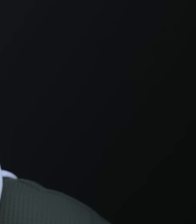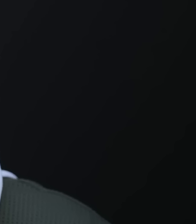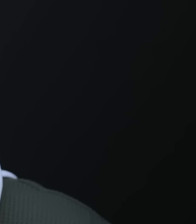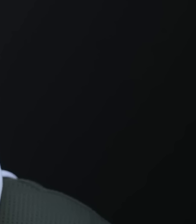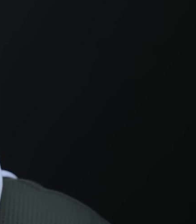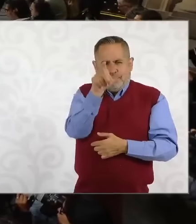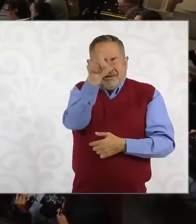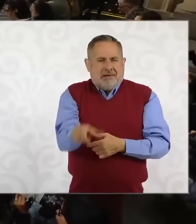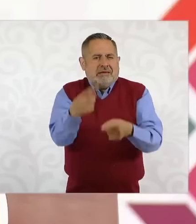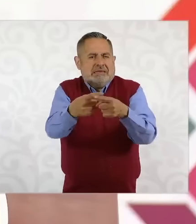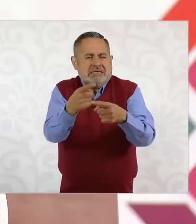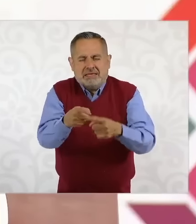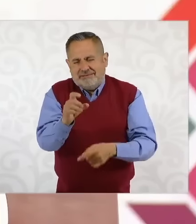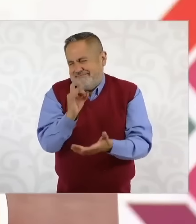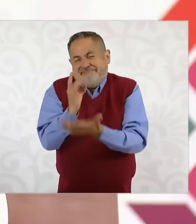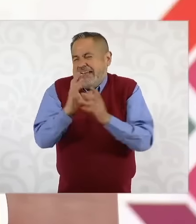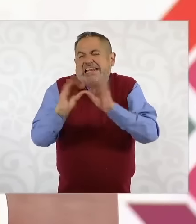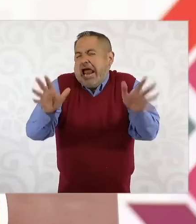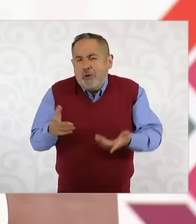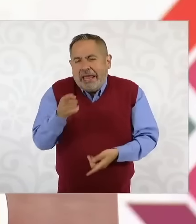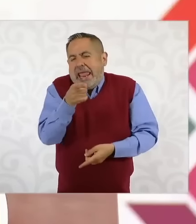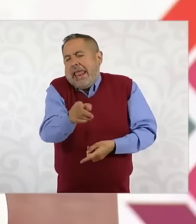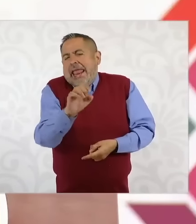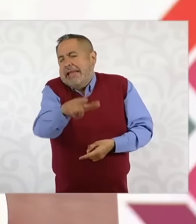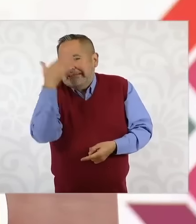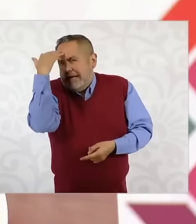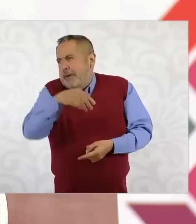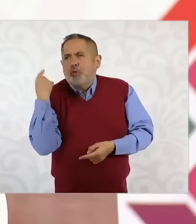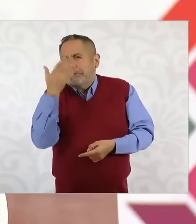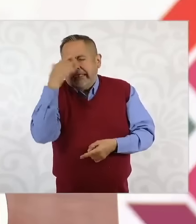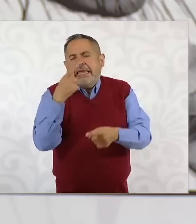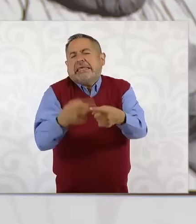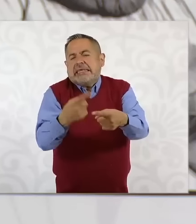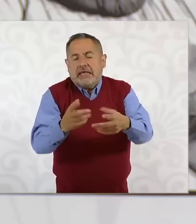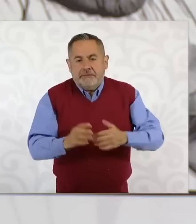que cada quien saque sus conclusiones. ¿De quién se trata? Es como eh las probabilidades son muy